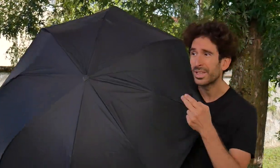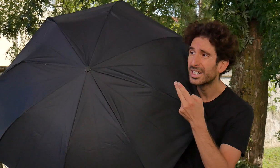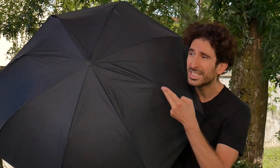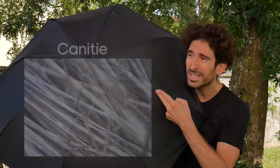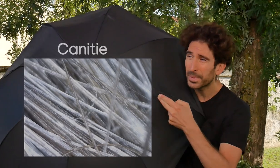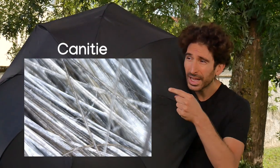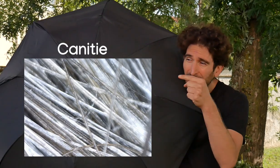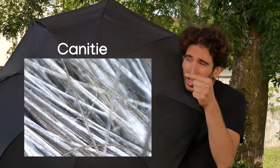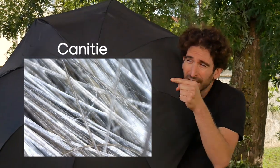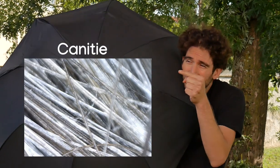Ca s'appelle la...